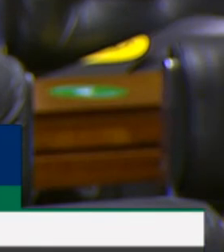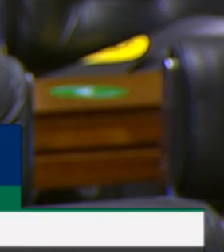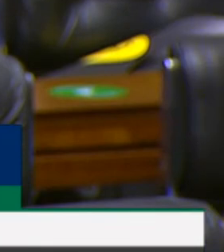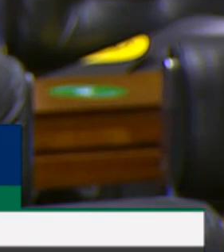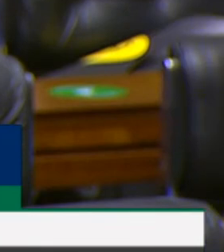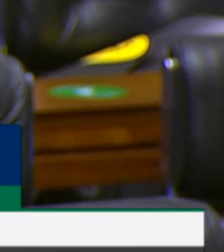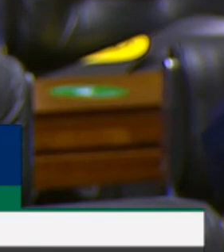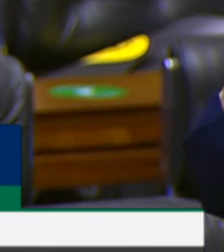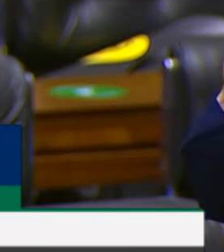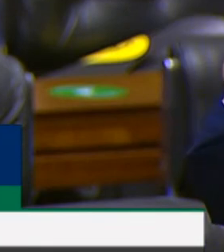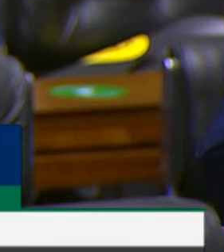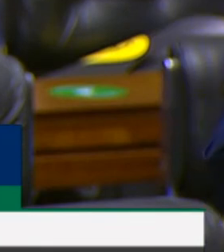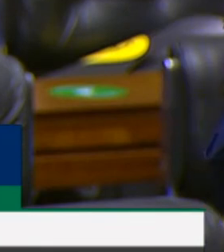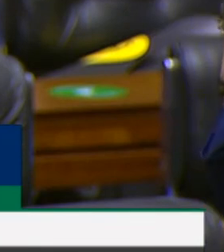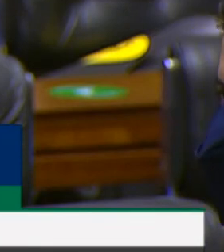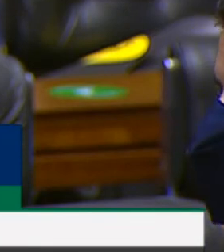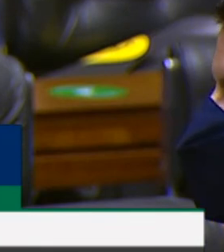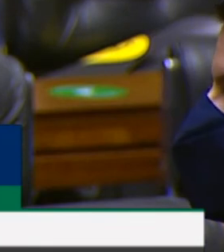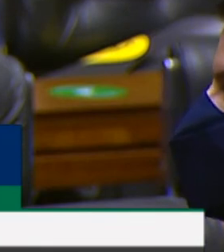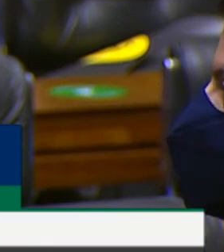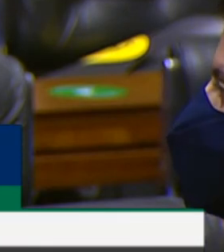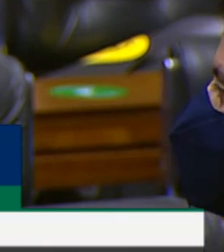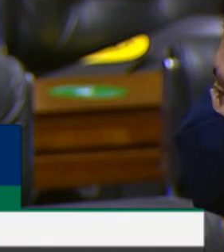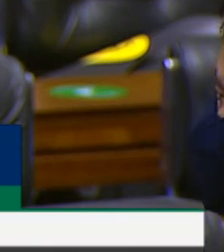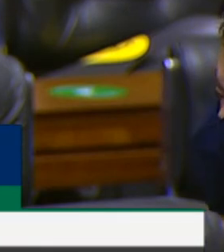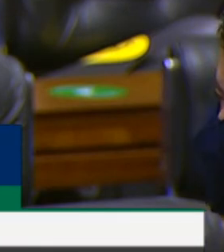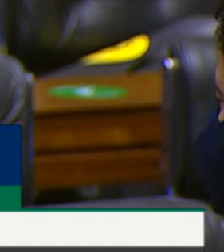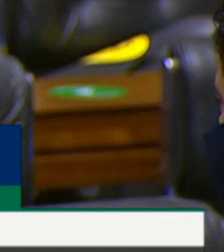ATRAVÀS DISSO, DE PONTOS DESTÔANTES QUE NÓS CONSEGUIMOS APERFEIÇOAR A MATÉRIA. VOCÊS PODEM TER